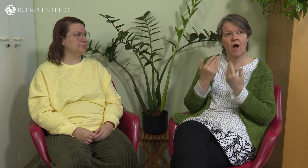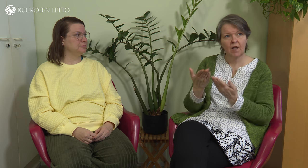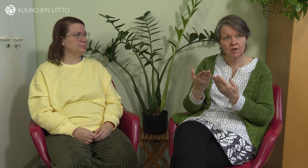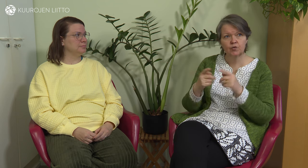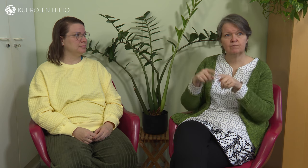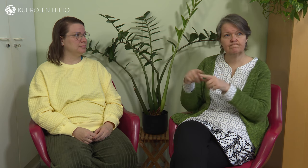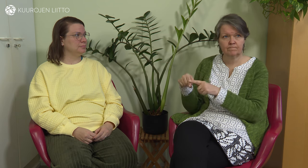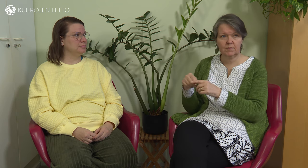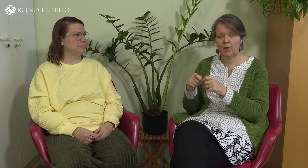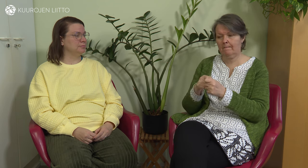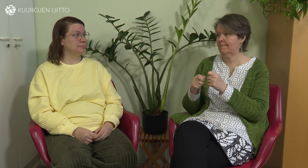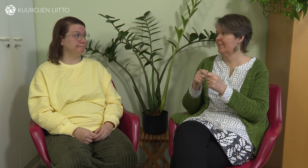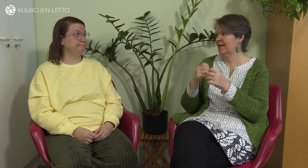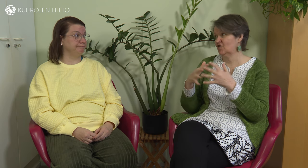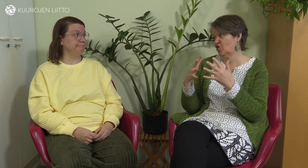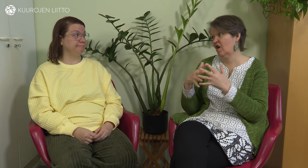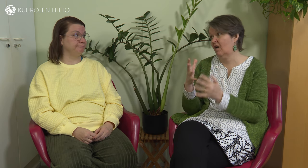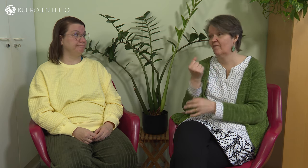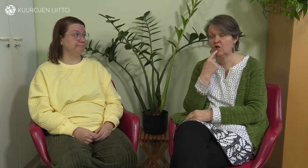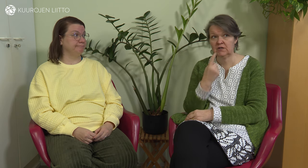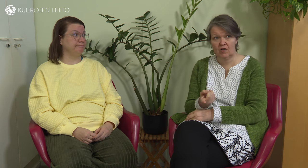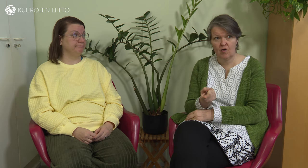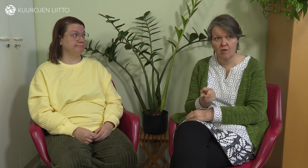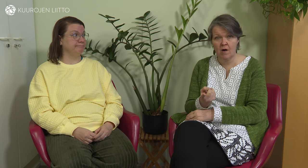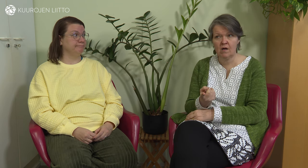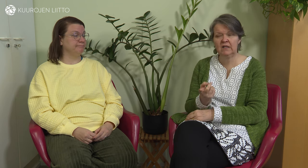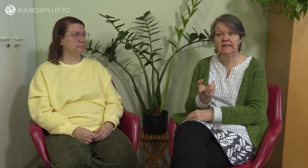Ollaan tehty valituksia ja käyty niinsanotusti paperisotaa.